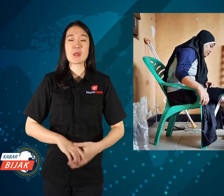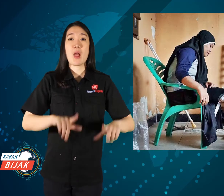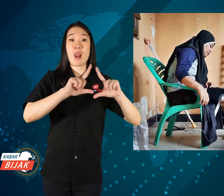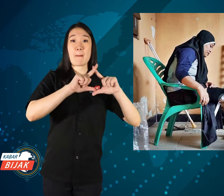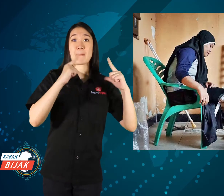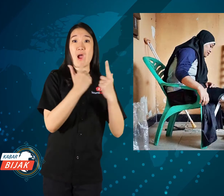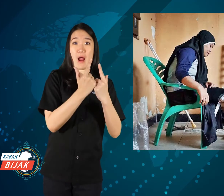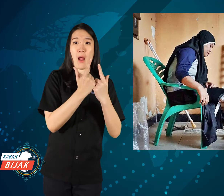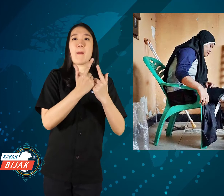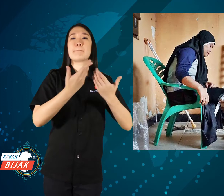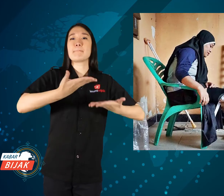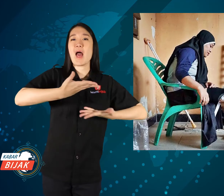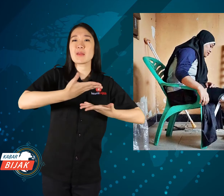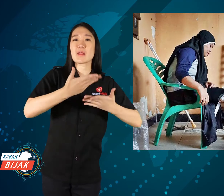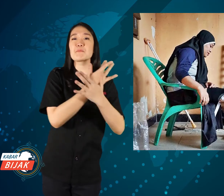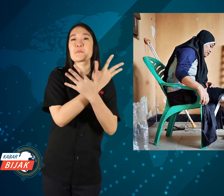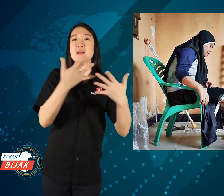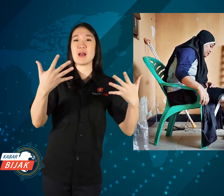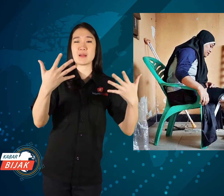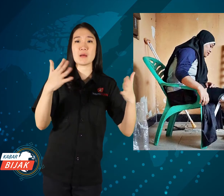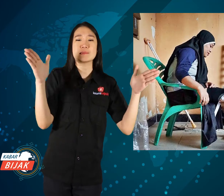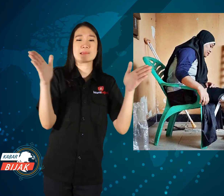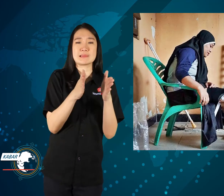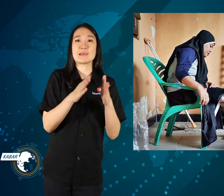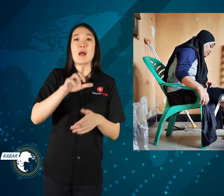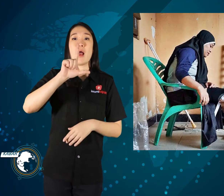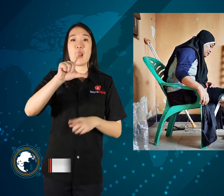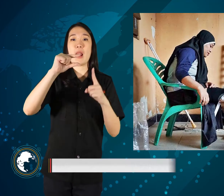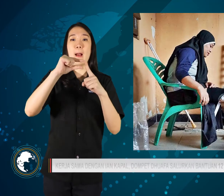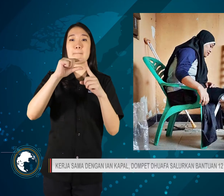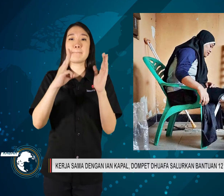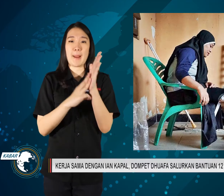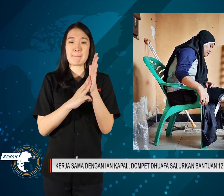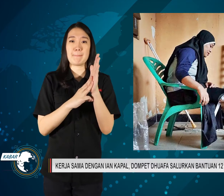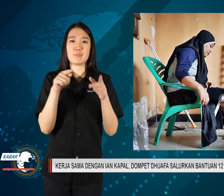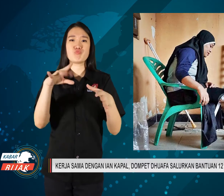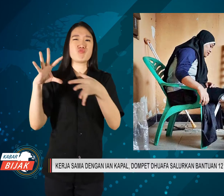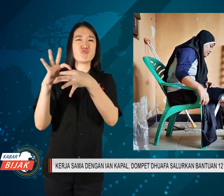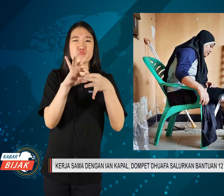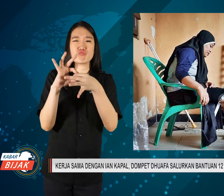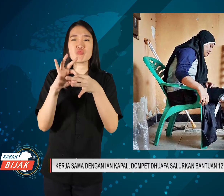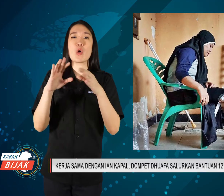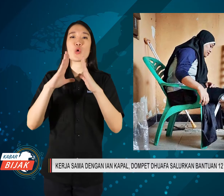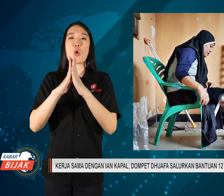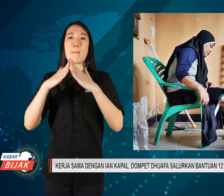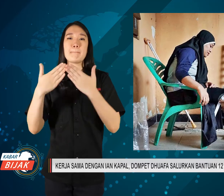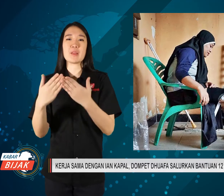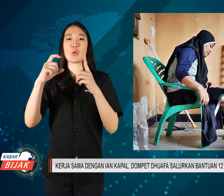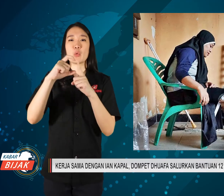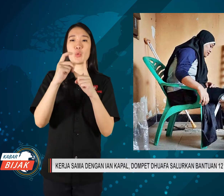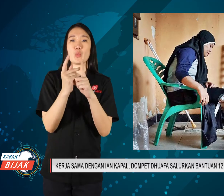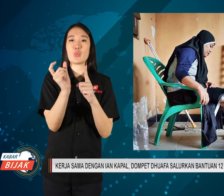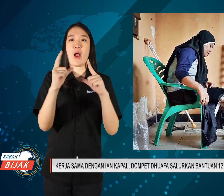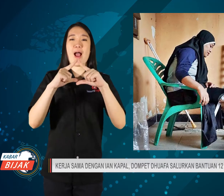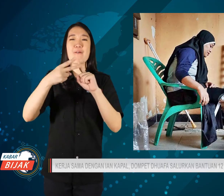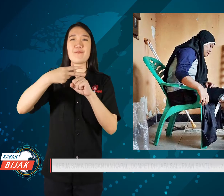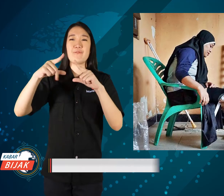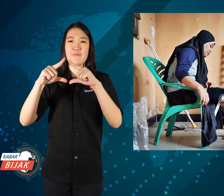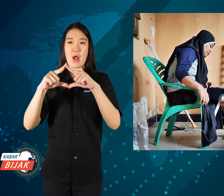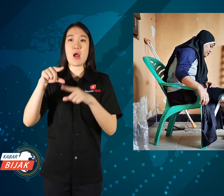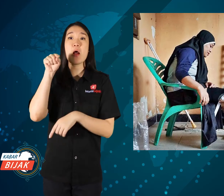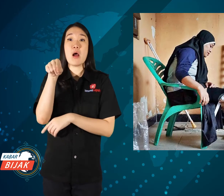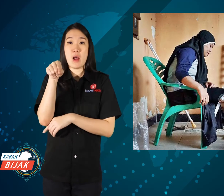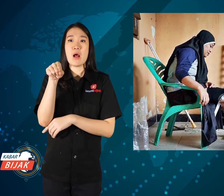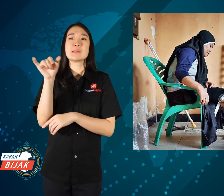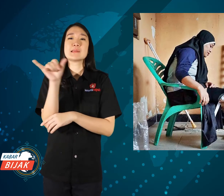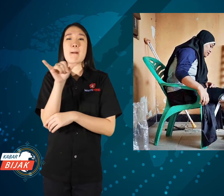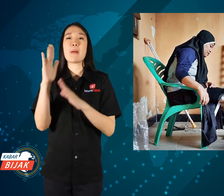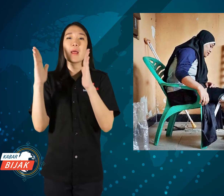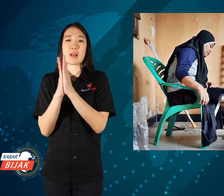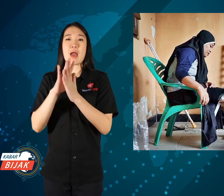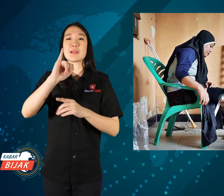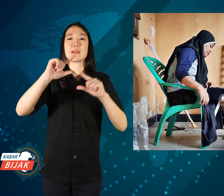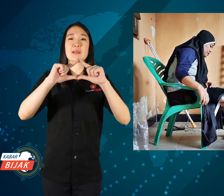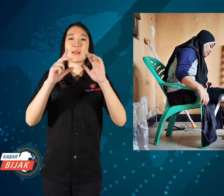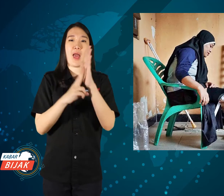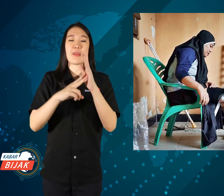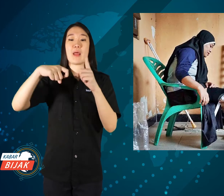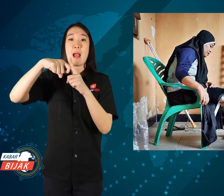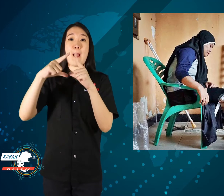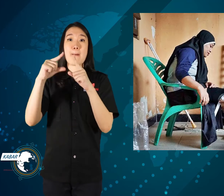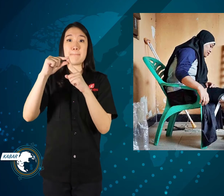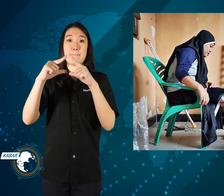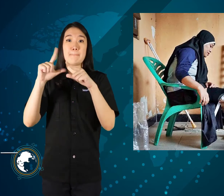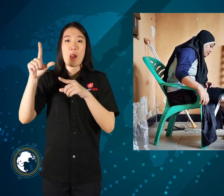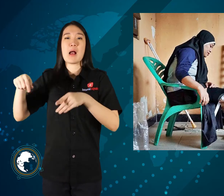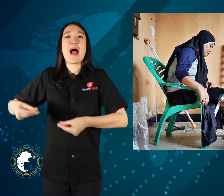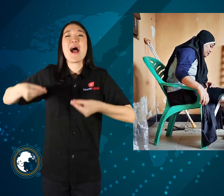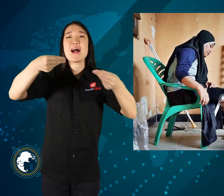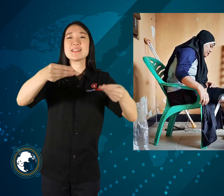Lembaga Pelayan Masyarakat (LPM) Dompet Dhuafa bekerja sama dengan Ian Kapal menyumbangkan